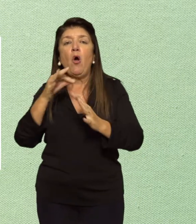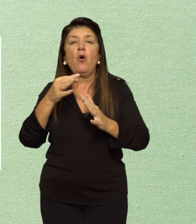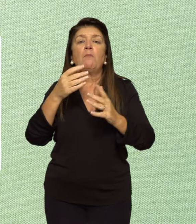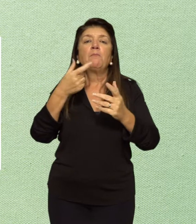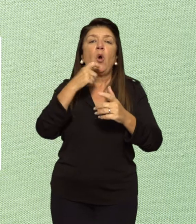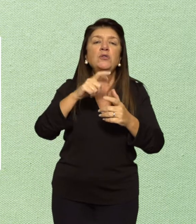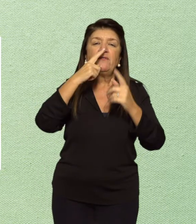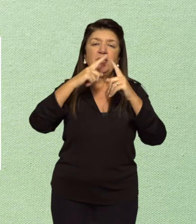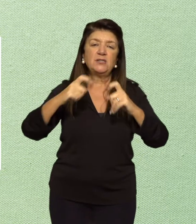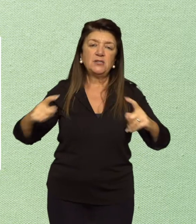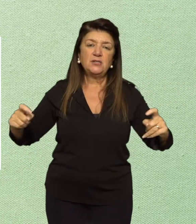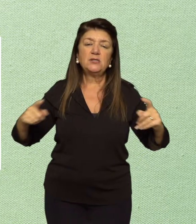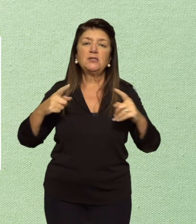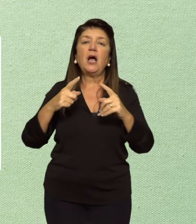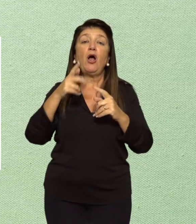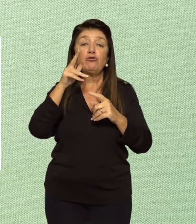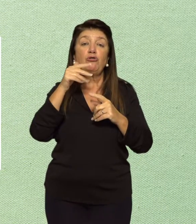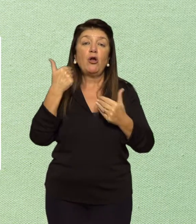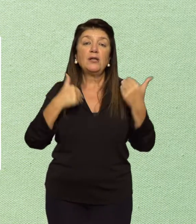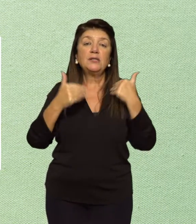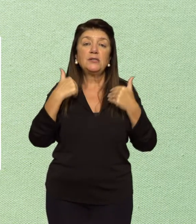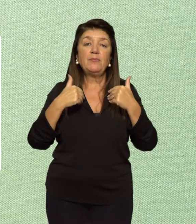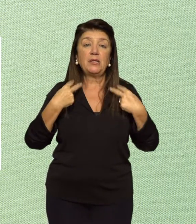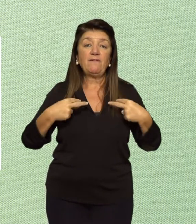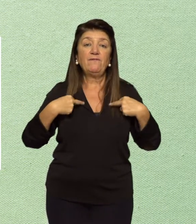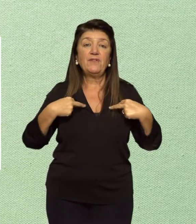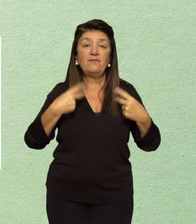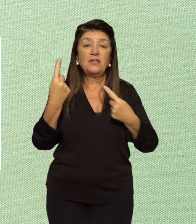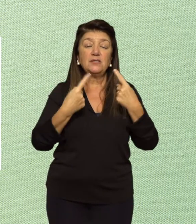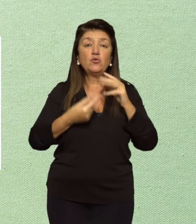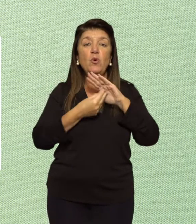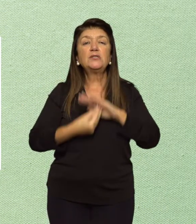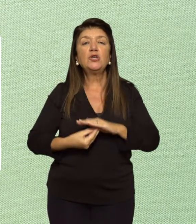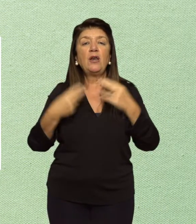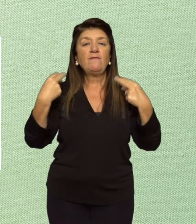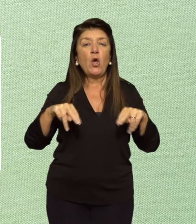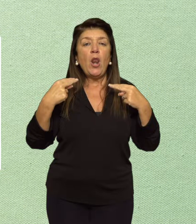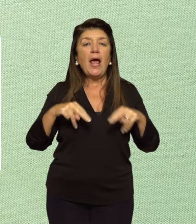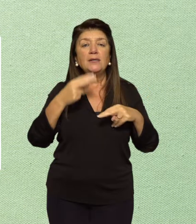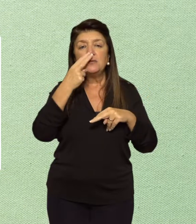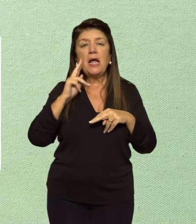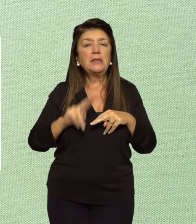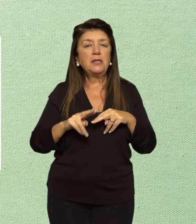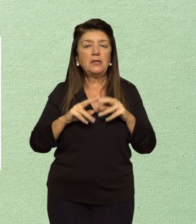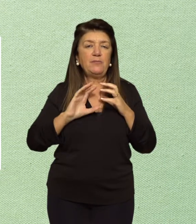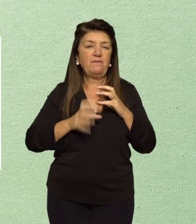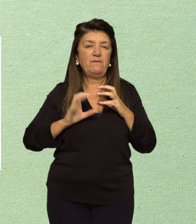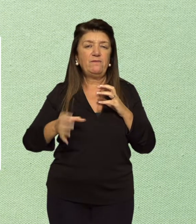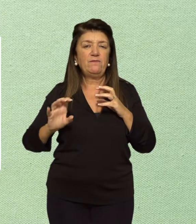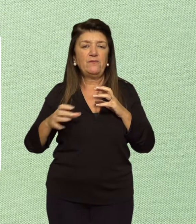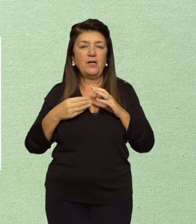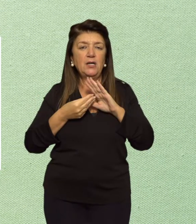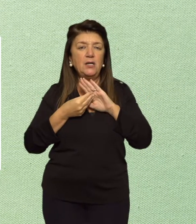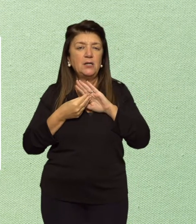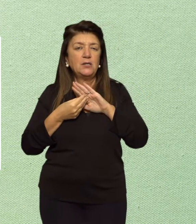con disabilità in effetti vivono situazioni di violenza di tanti tipi e sono molto più lontane